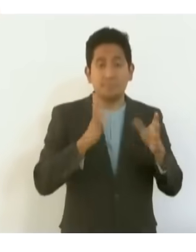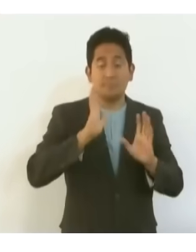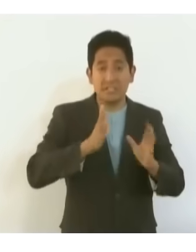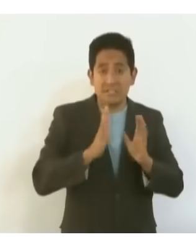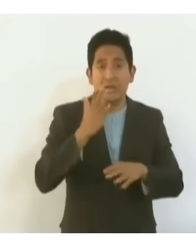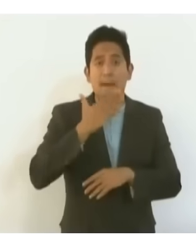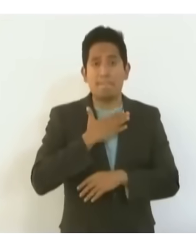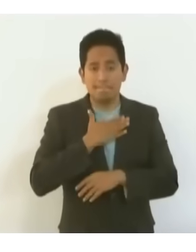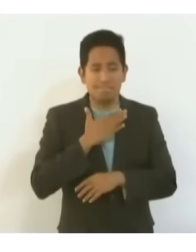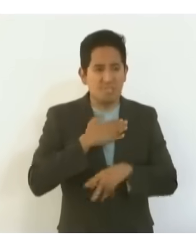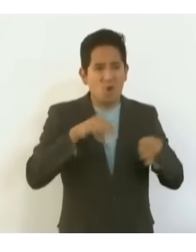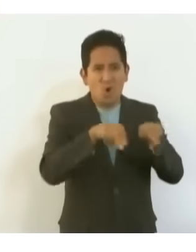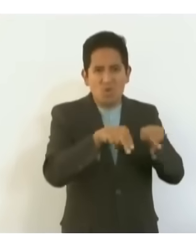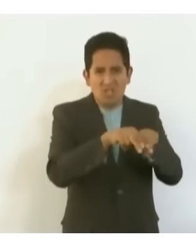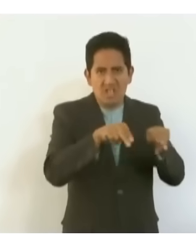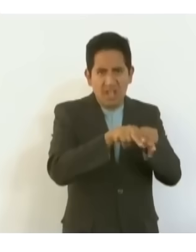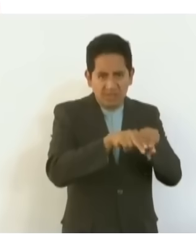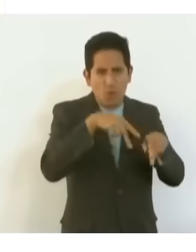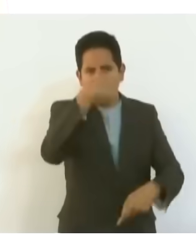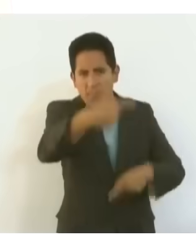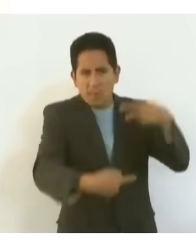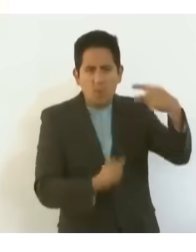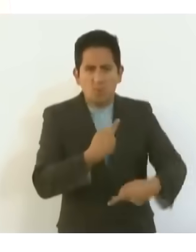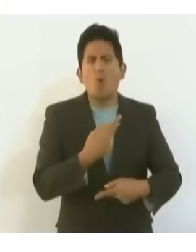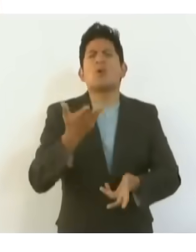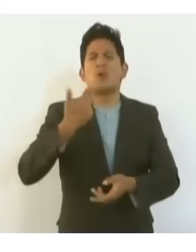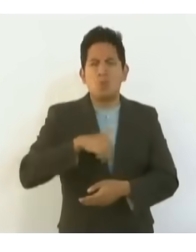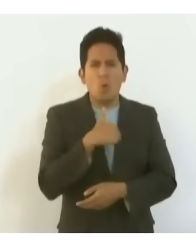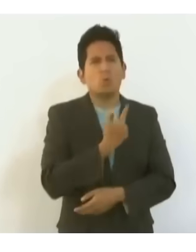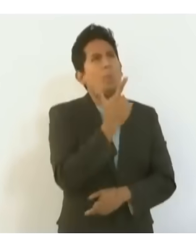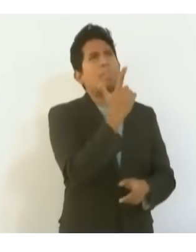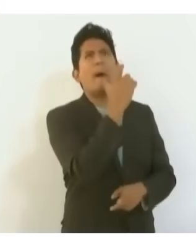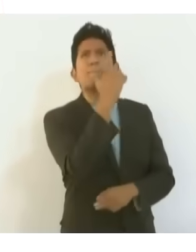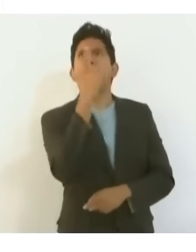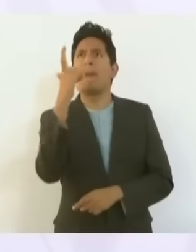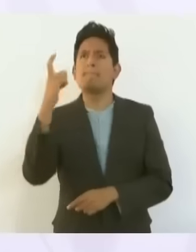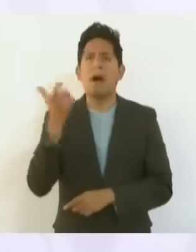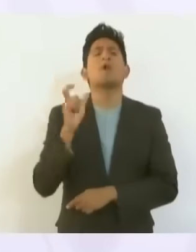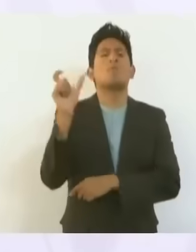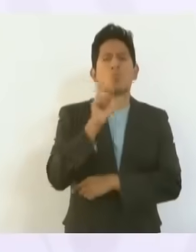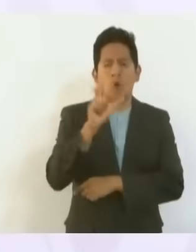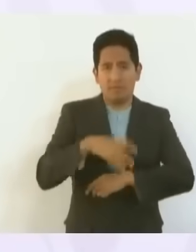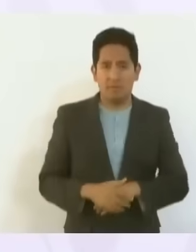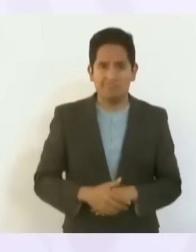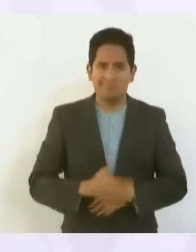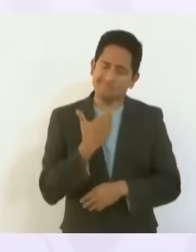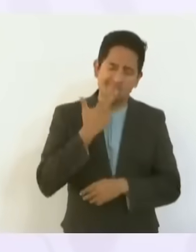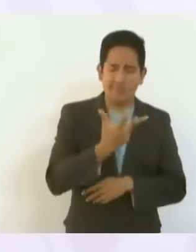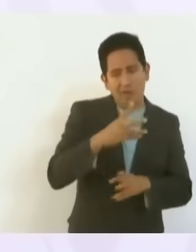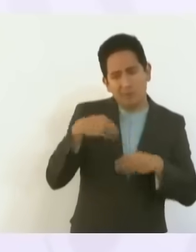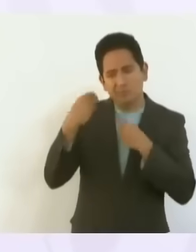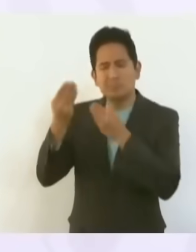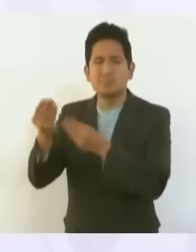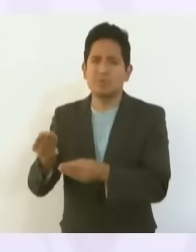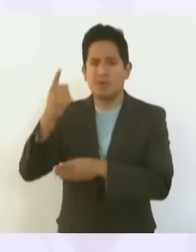cuándo íbamos a echar tiros. Mejor las entrego antes de que sea tarde. Eso es. Este programa no